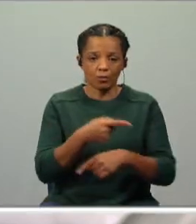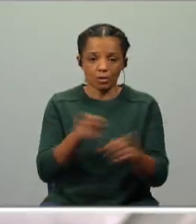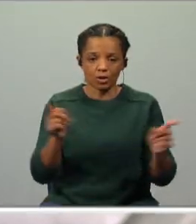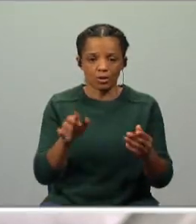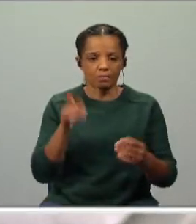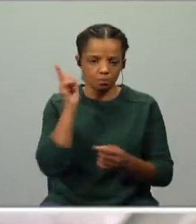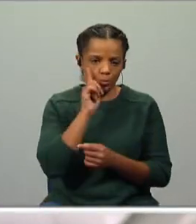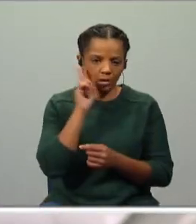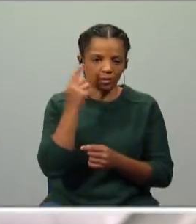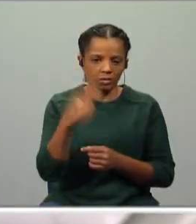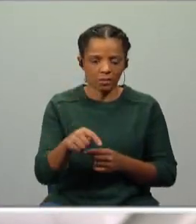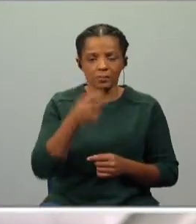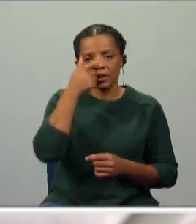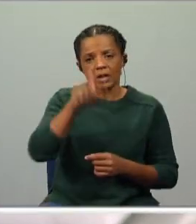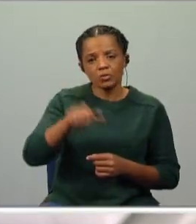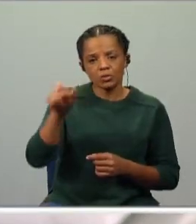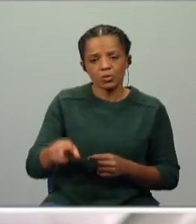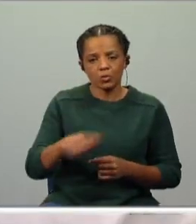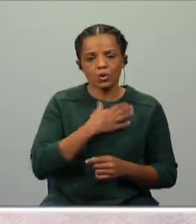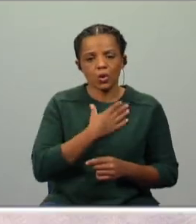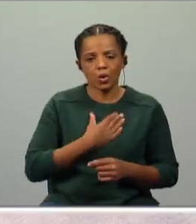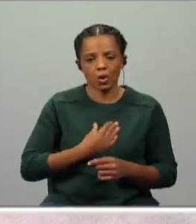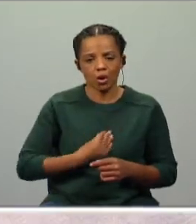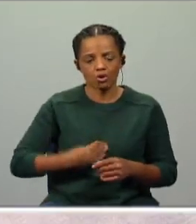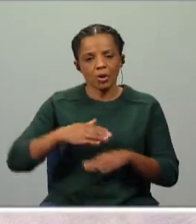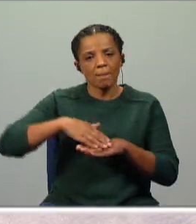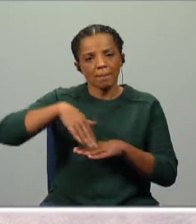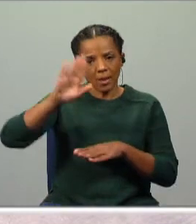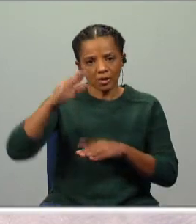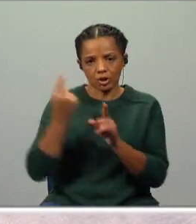e que as pessoas gostam mais dos presentes feitos por nós.